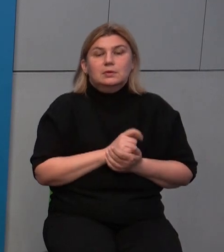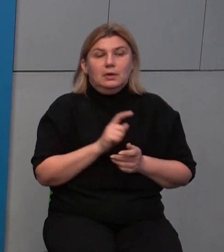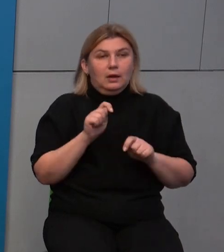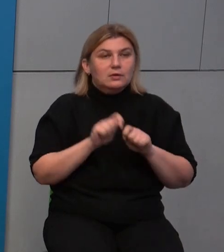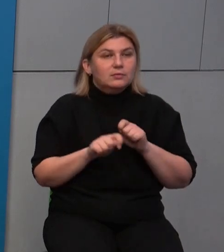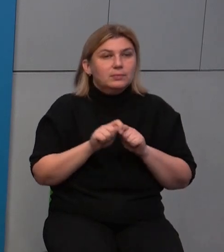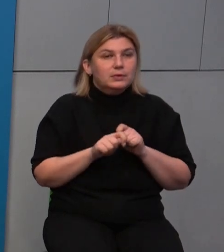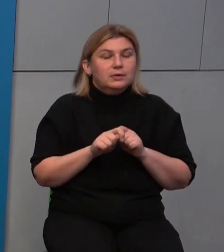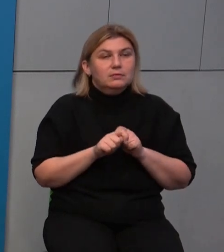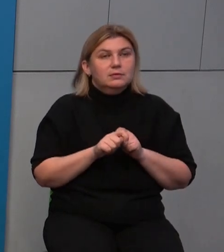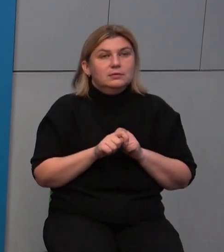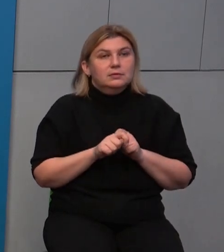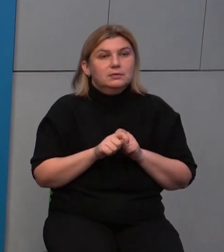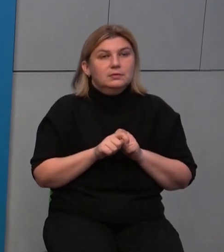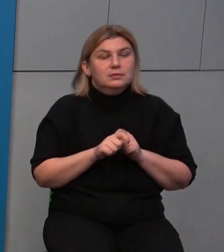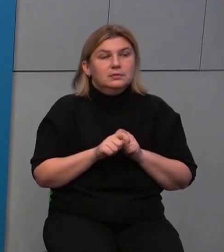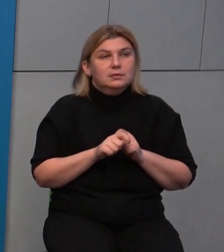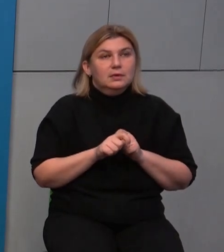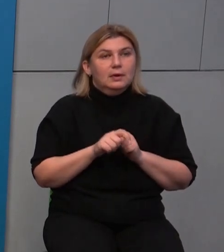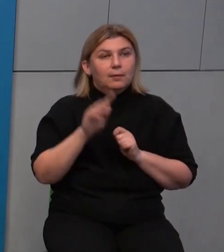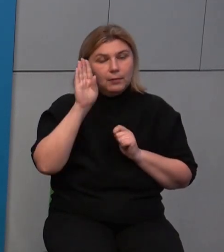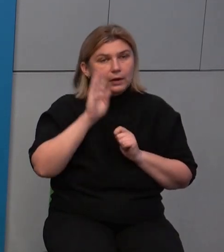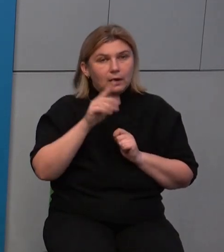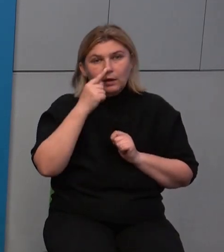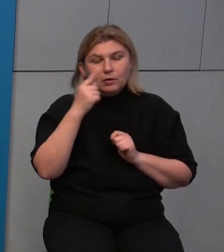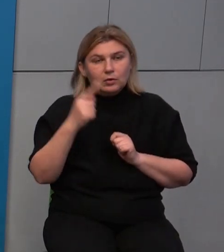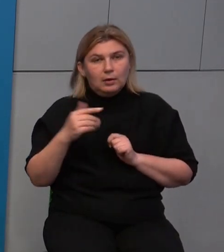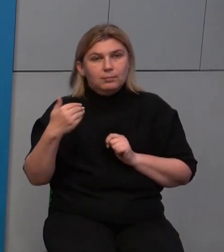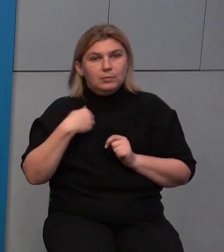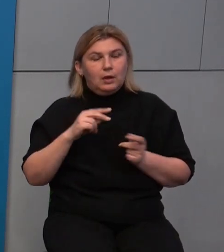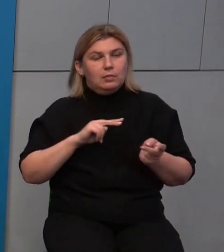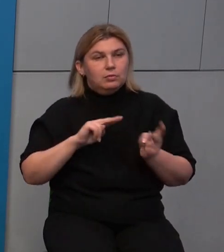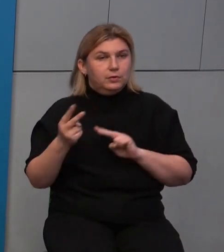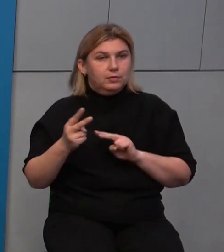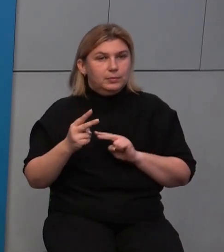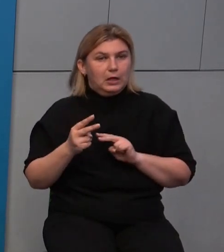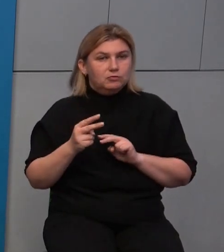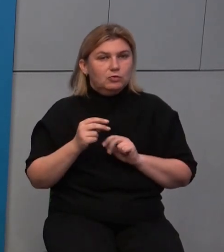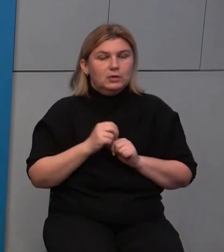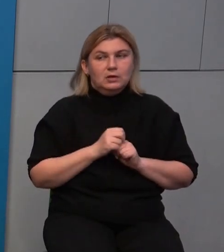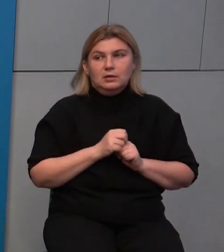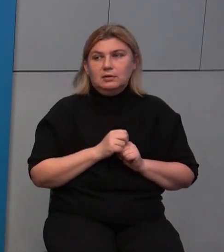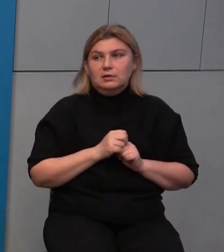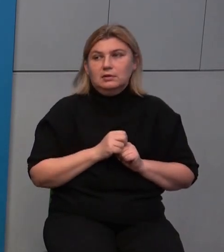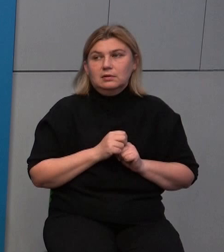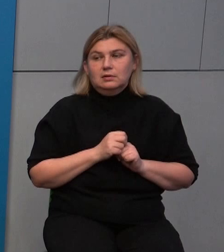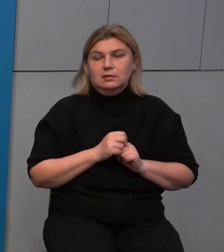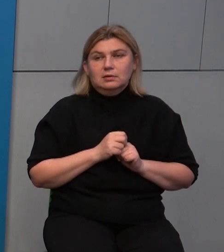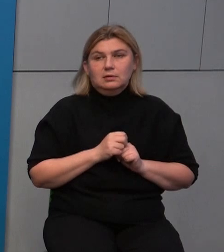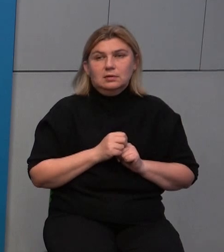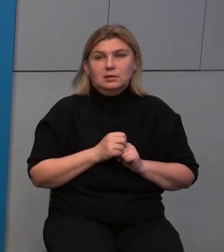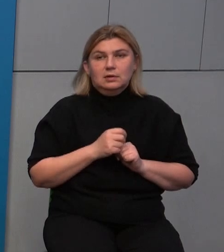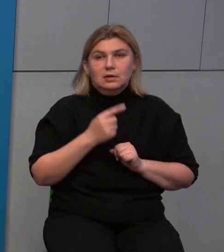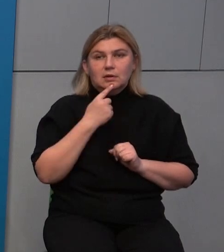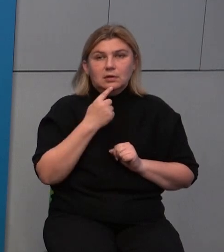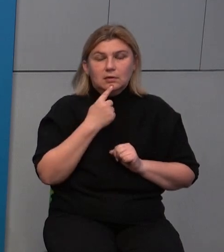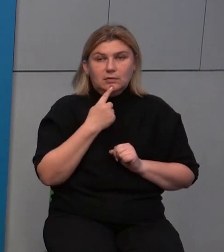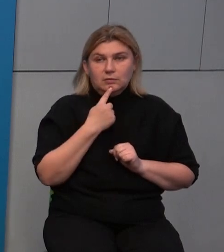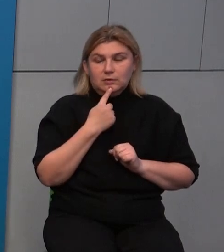jaka science fiction radziecka była tłumaczona na język polski,